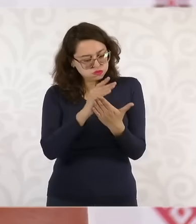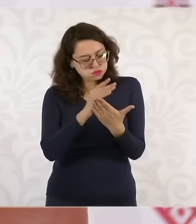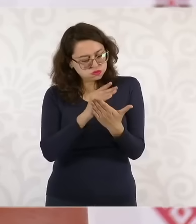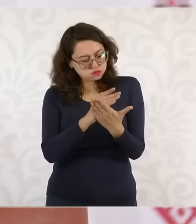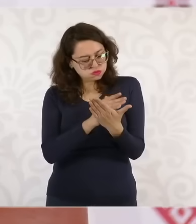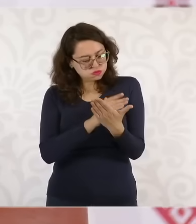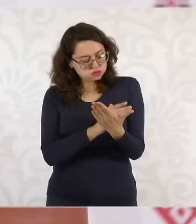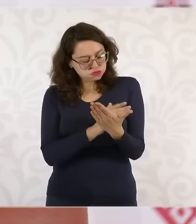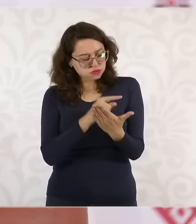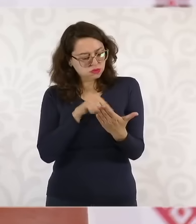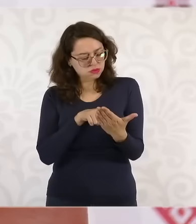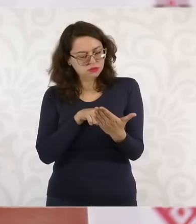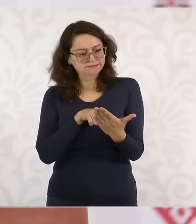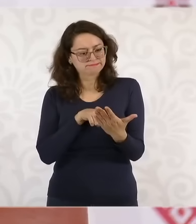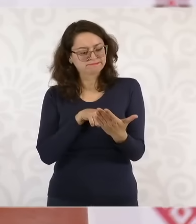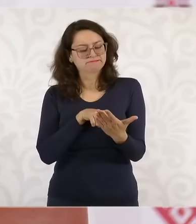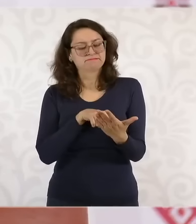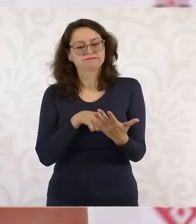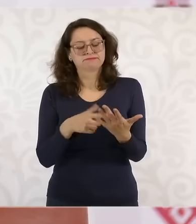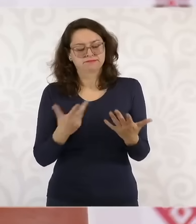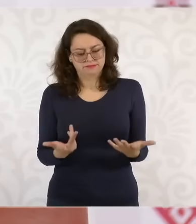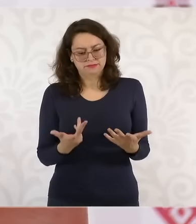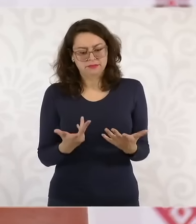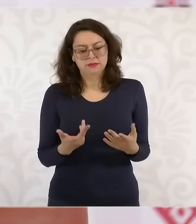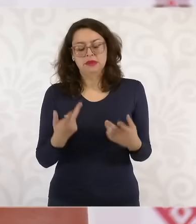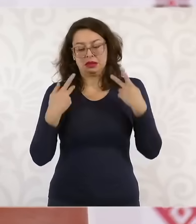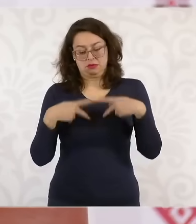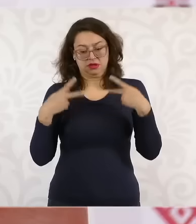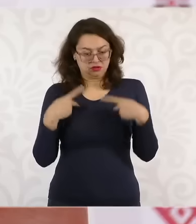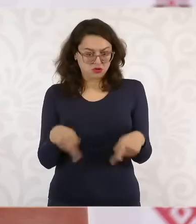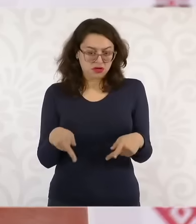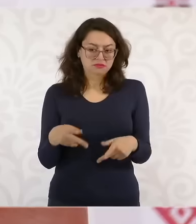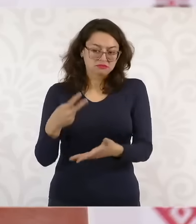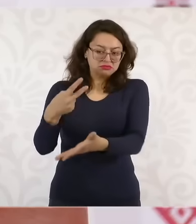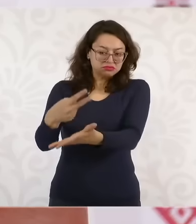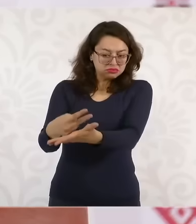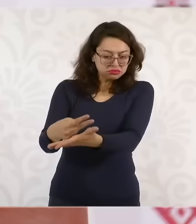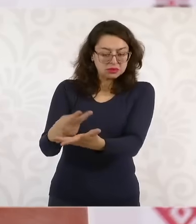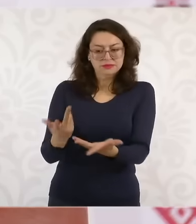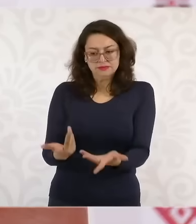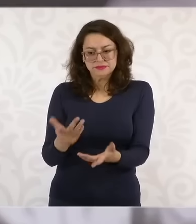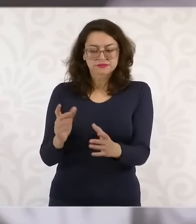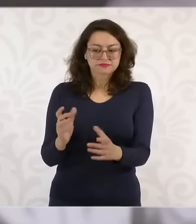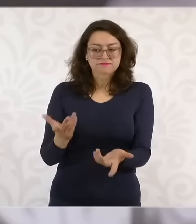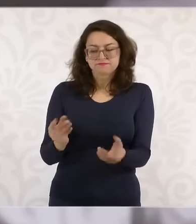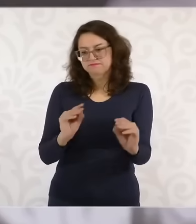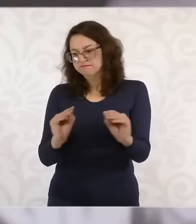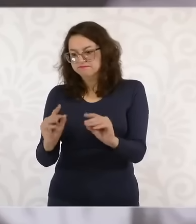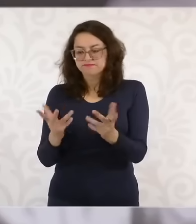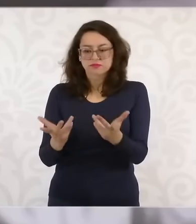las personas eh que requieren del cuidado y segundo también de las familias o las